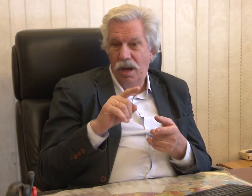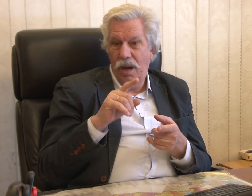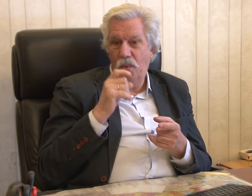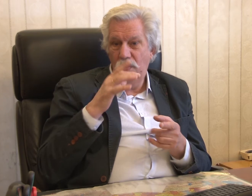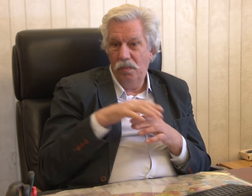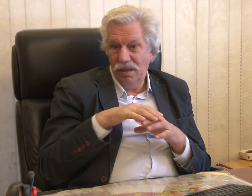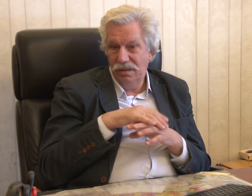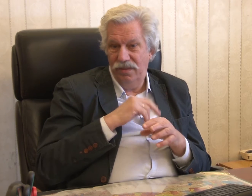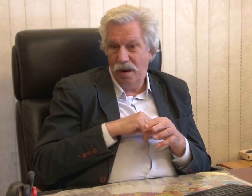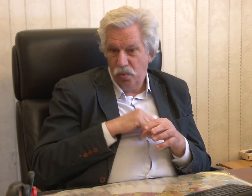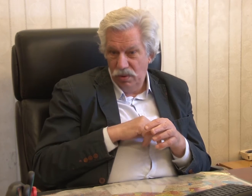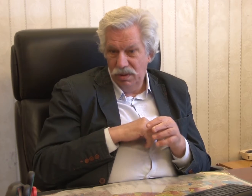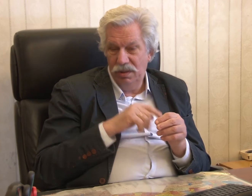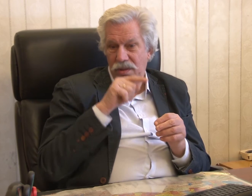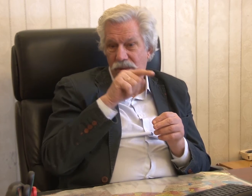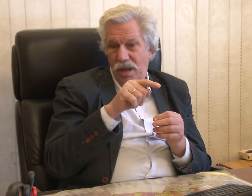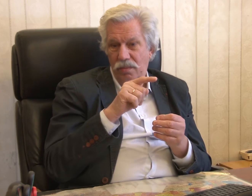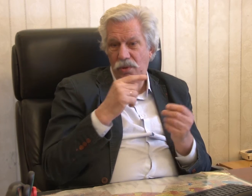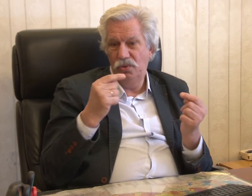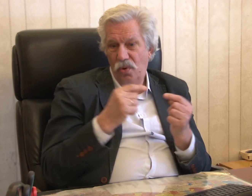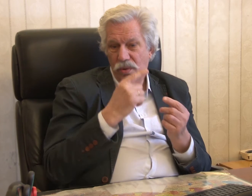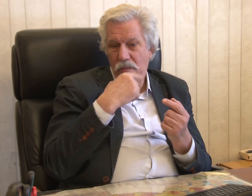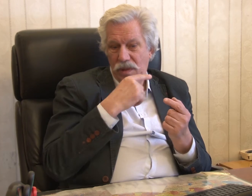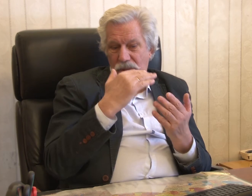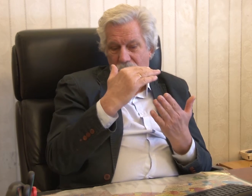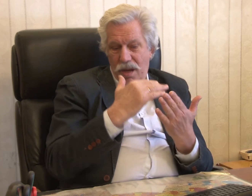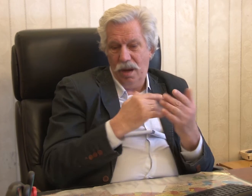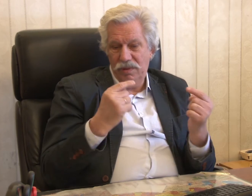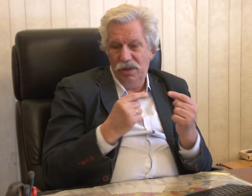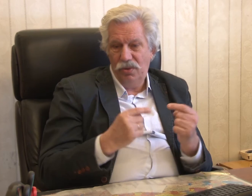по культурно-массовой работе, там точно обозначено,